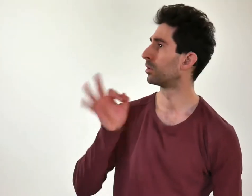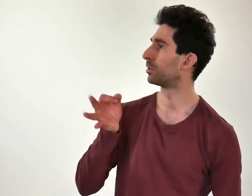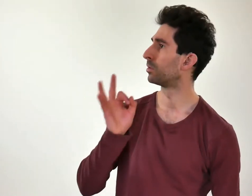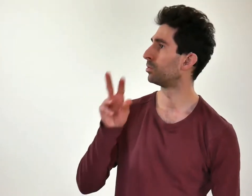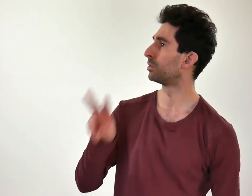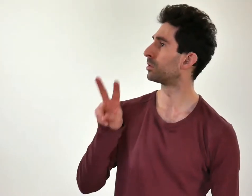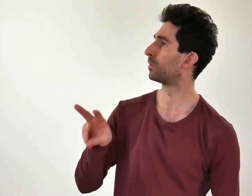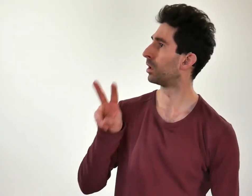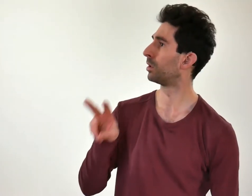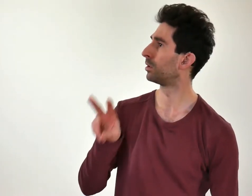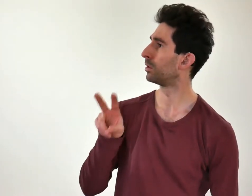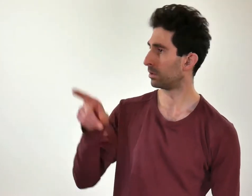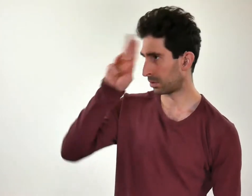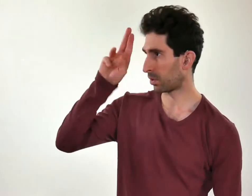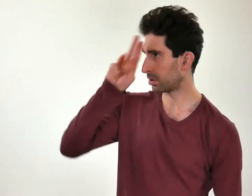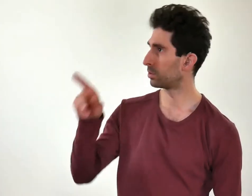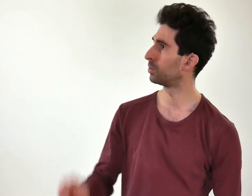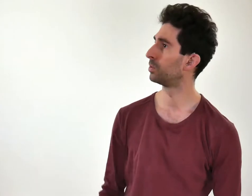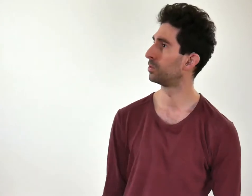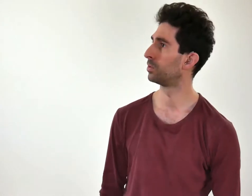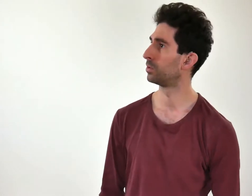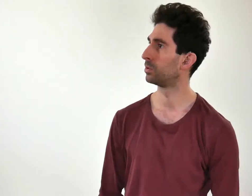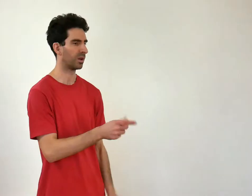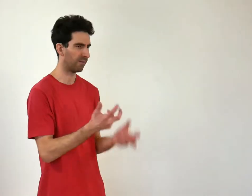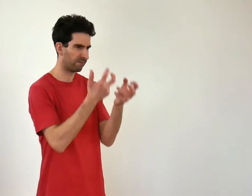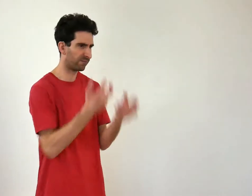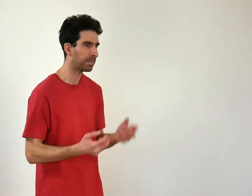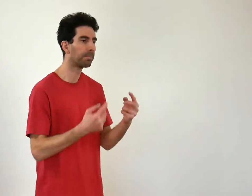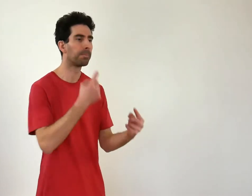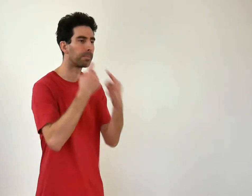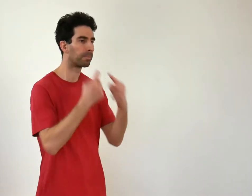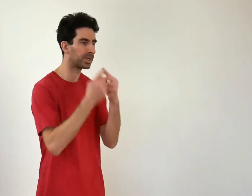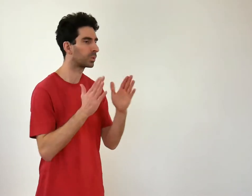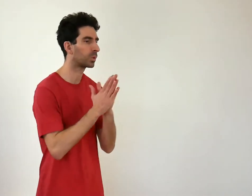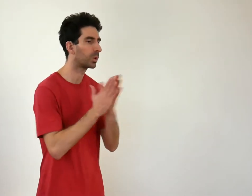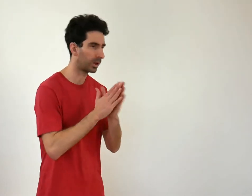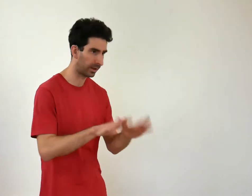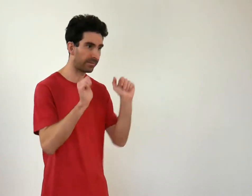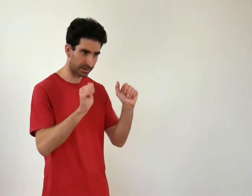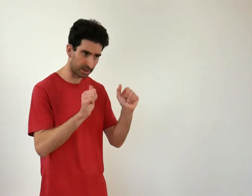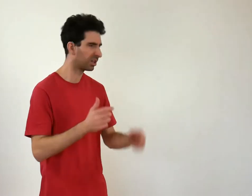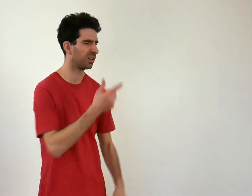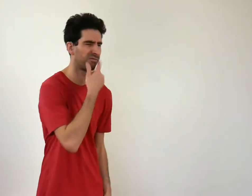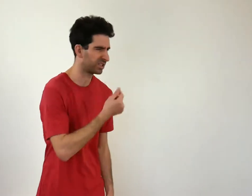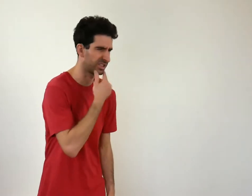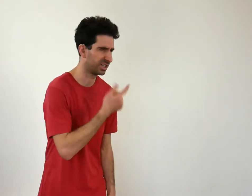Ah oui, c'est vrai. Tu as raison. Tu veux éviter que les pâtes collent ? C'est facile.